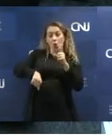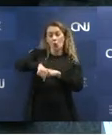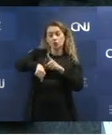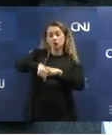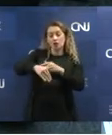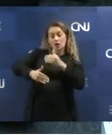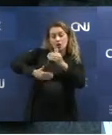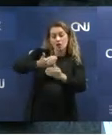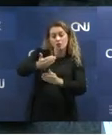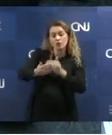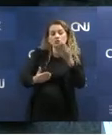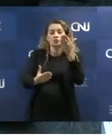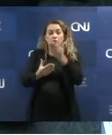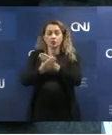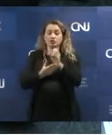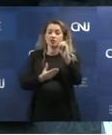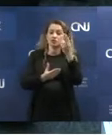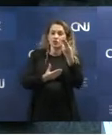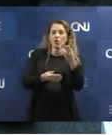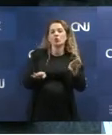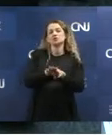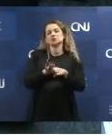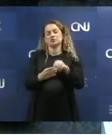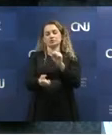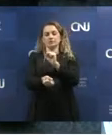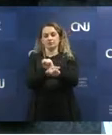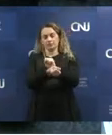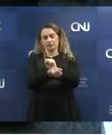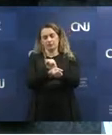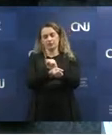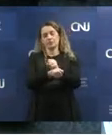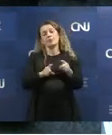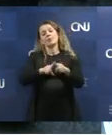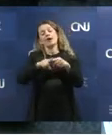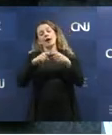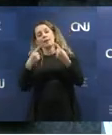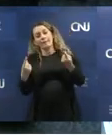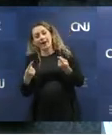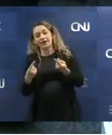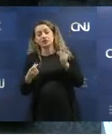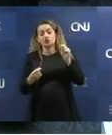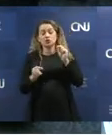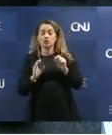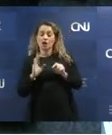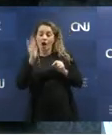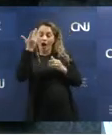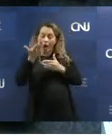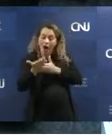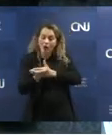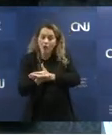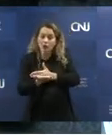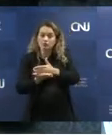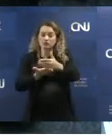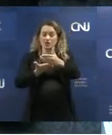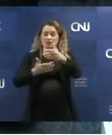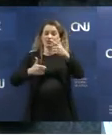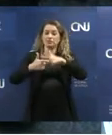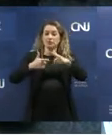ou a paralisia pontual do rito, mas a efetiva ocorrência de situações causadas por desídia dolosa